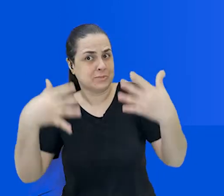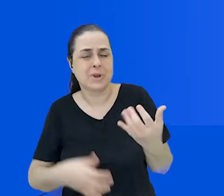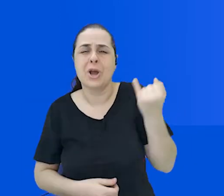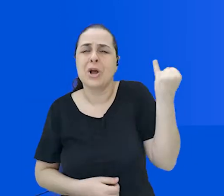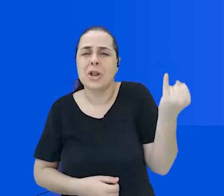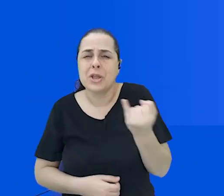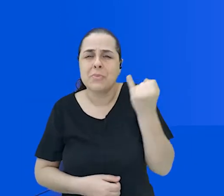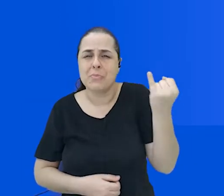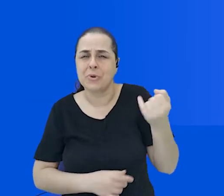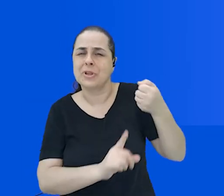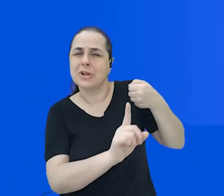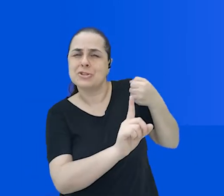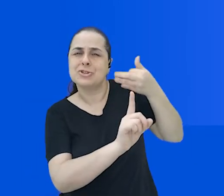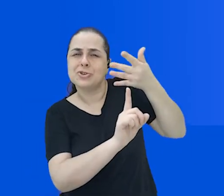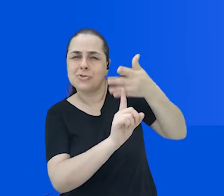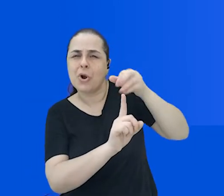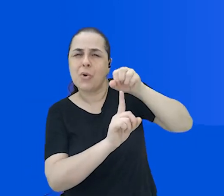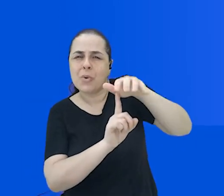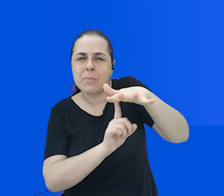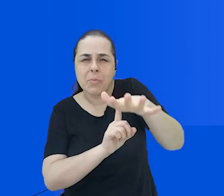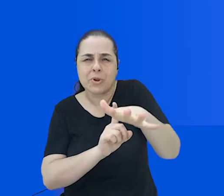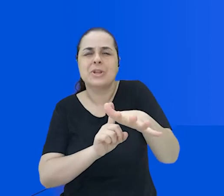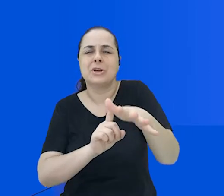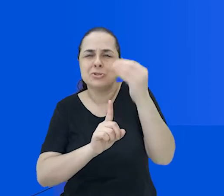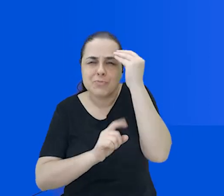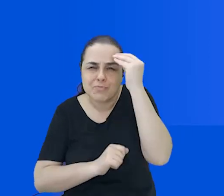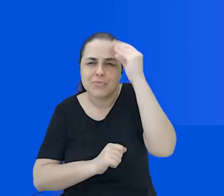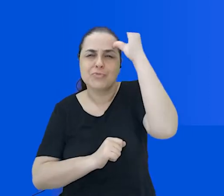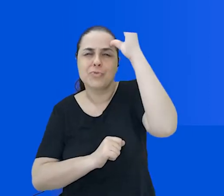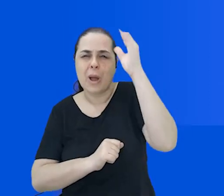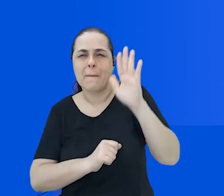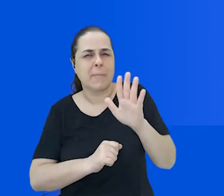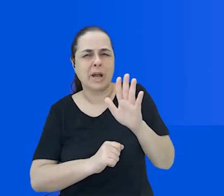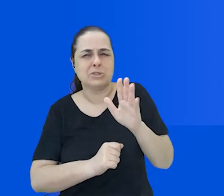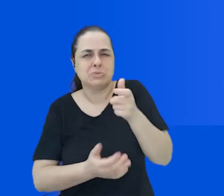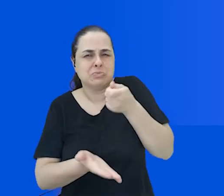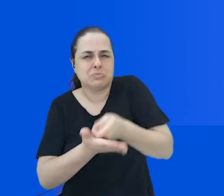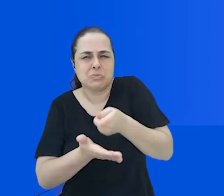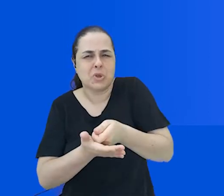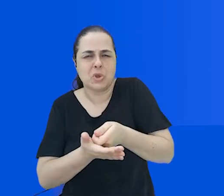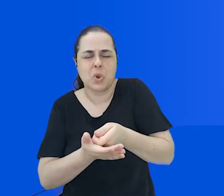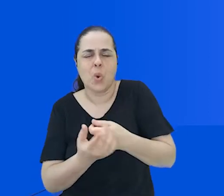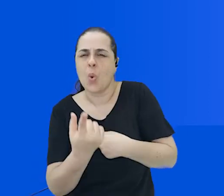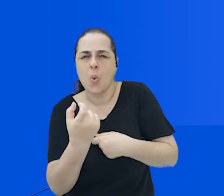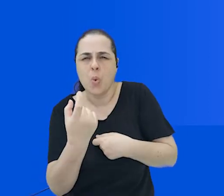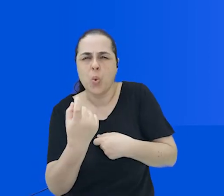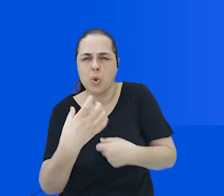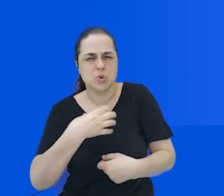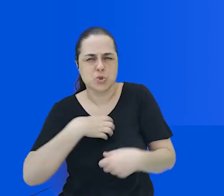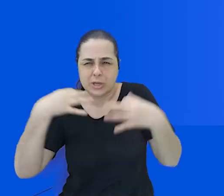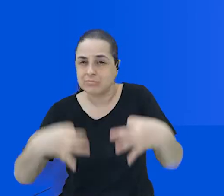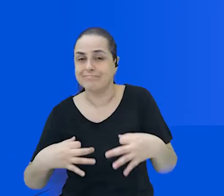Que sirva para ampliar repertório, mas não é taxativo. Não é a única forma de enxergar. Então, a gente vai colocando alguns conceitos